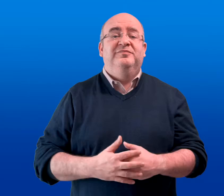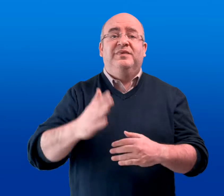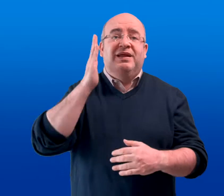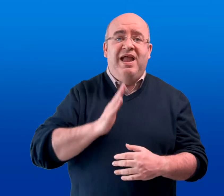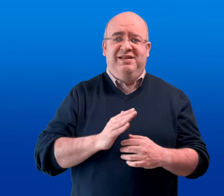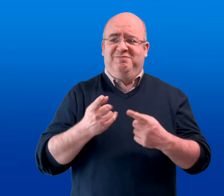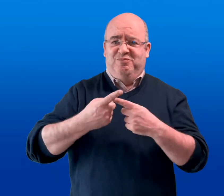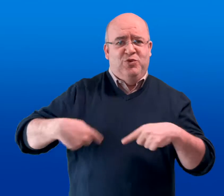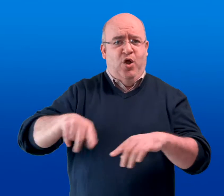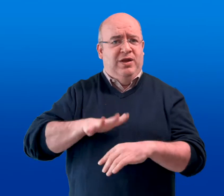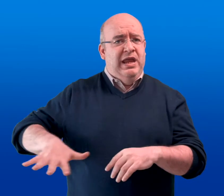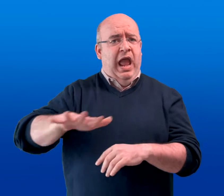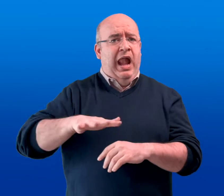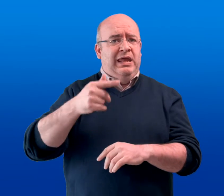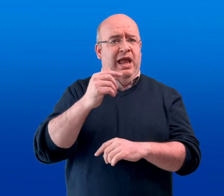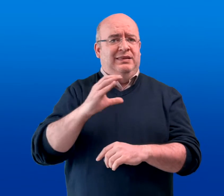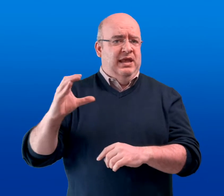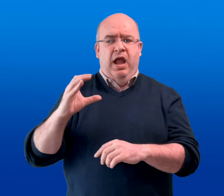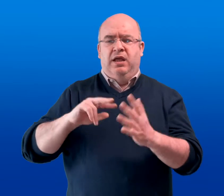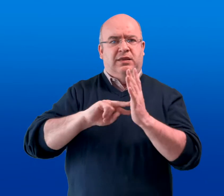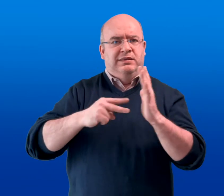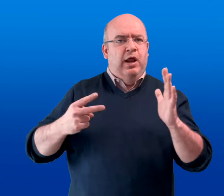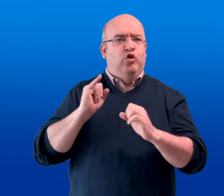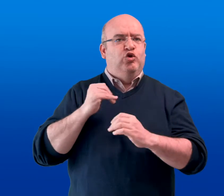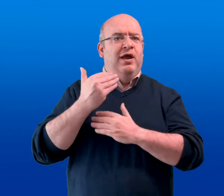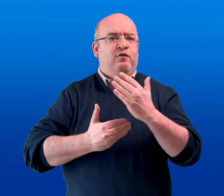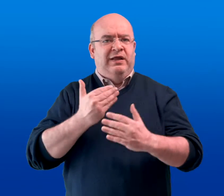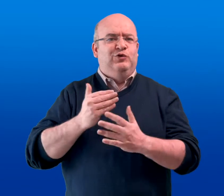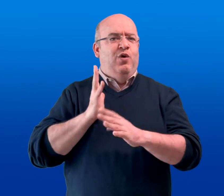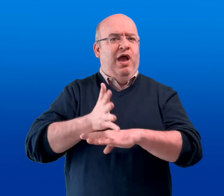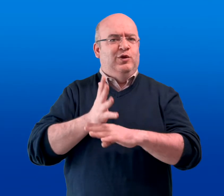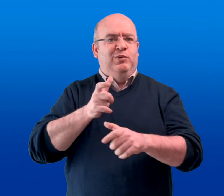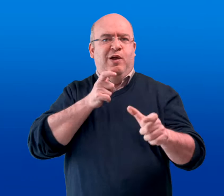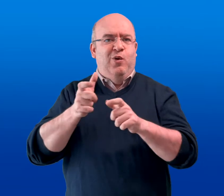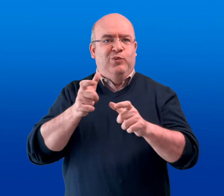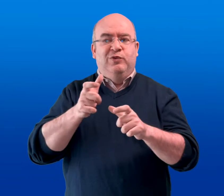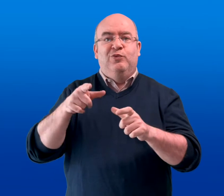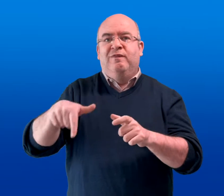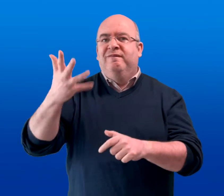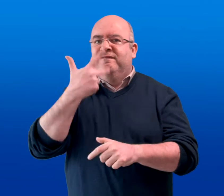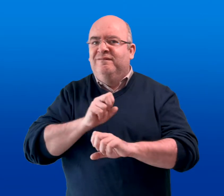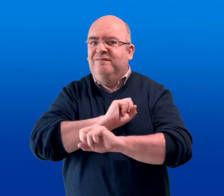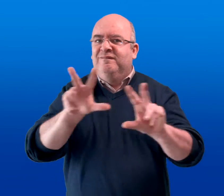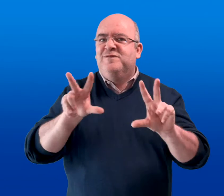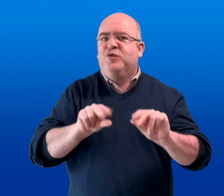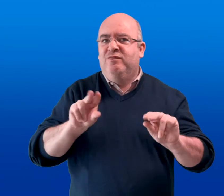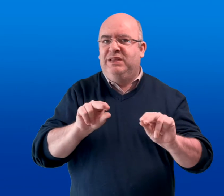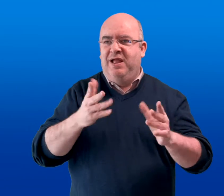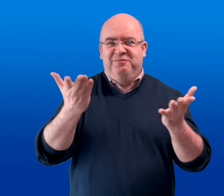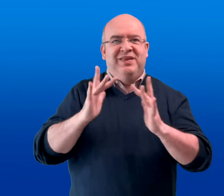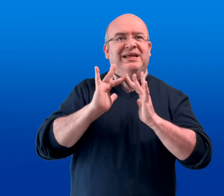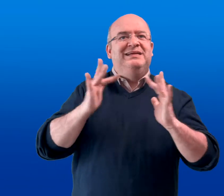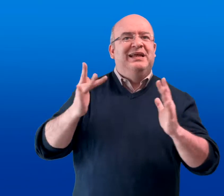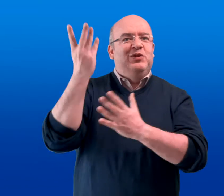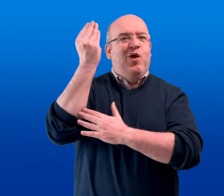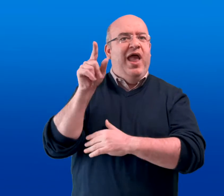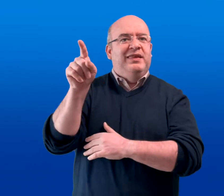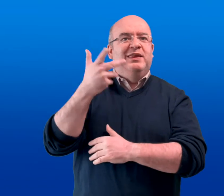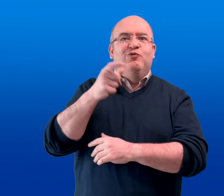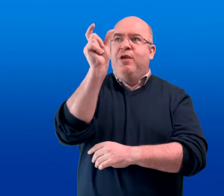Carissimi, vogliamo informarVi che l’Area TIAC - Tecnologia, Innovazione, Accessibilità e Comunicazione ha implementato sul sito ufficiale ENS la